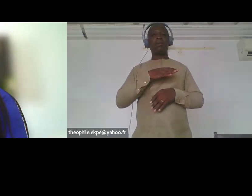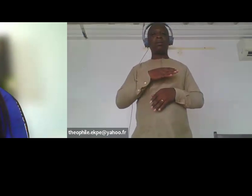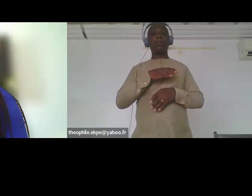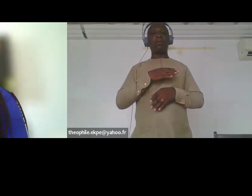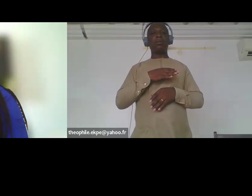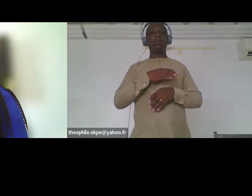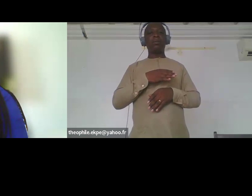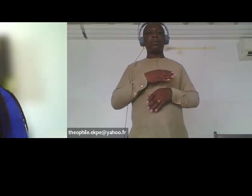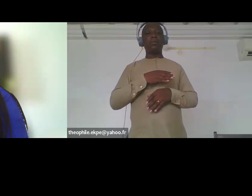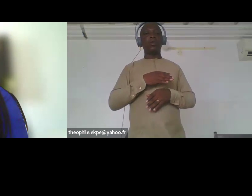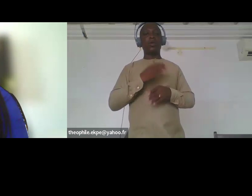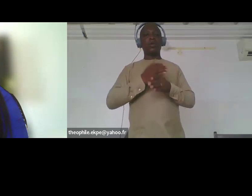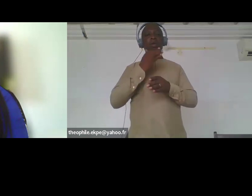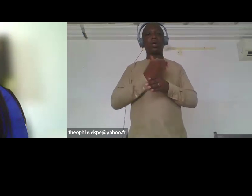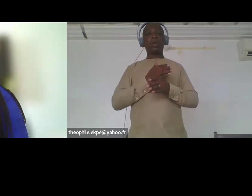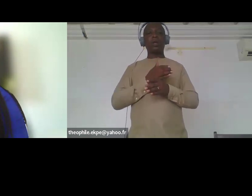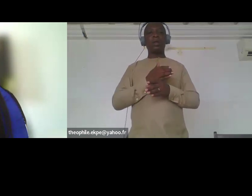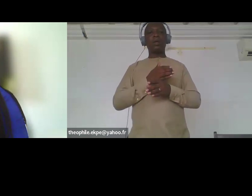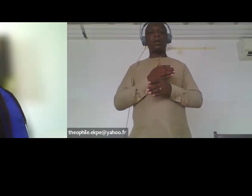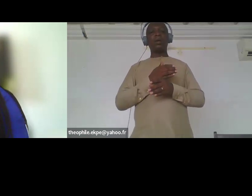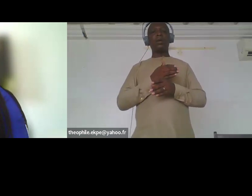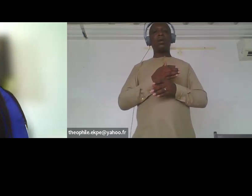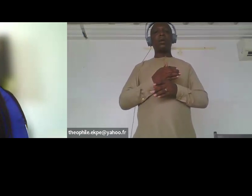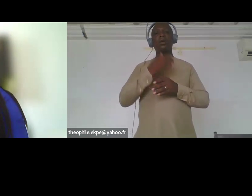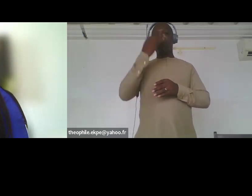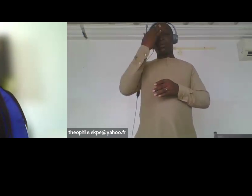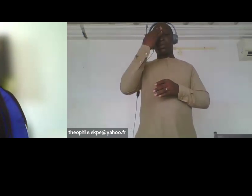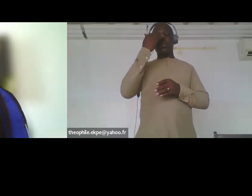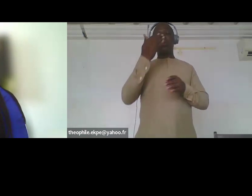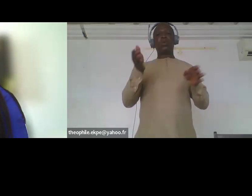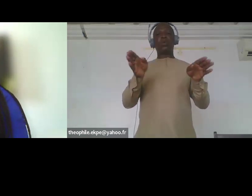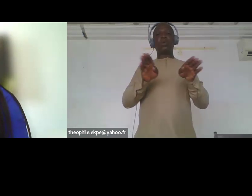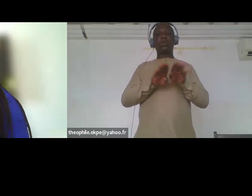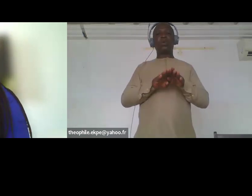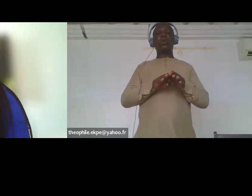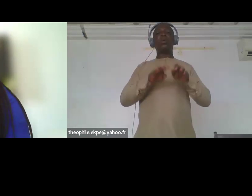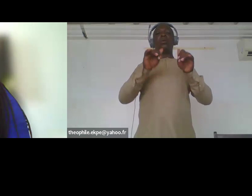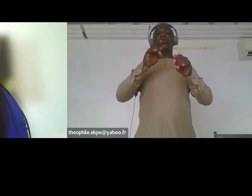au Sénégal euh pour conclure dienab pourrais-tu nous faire part de tes